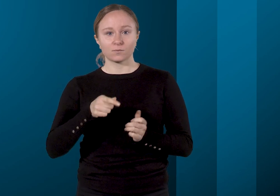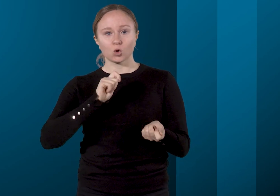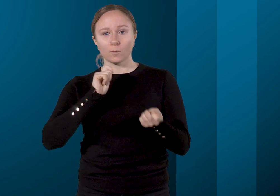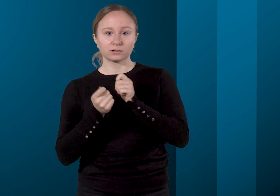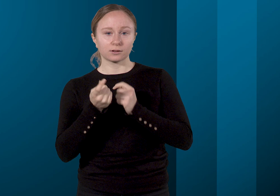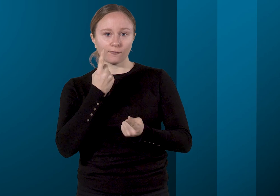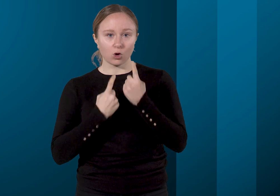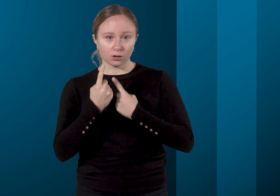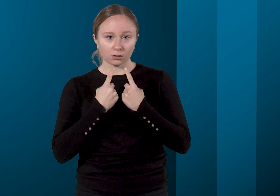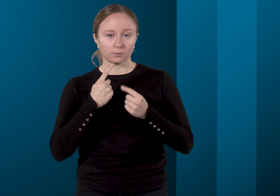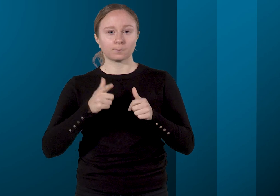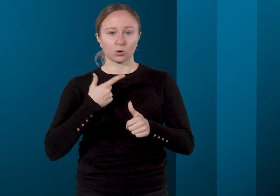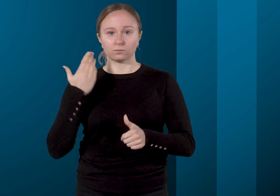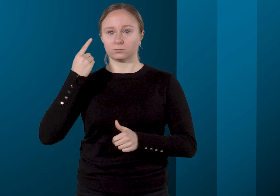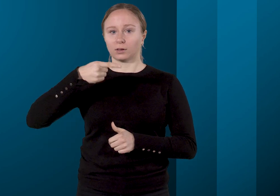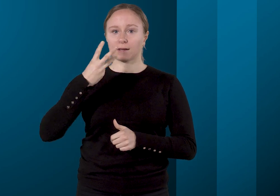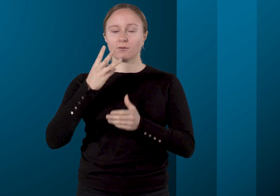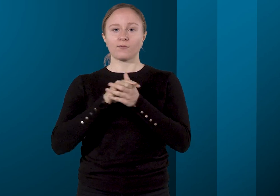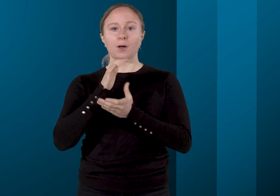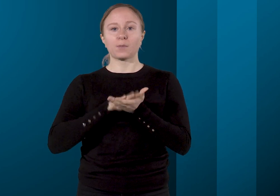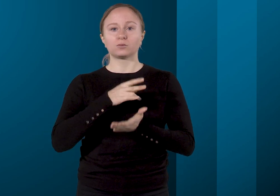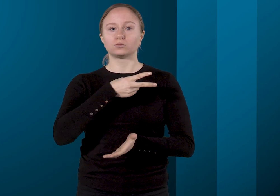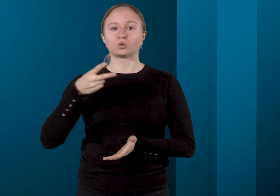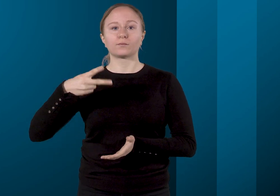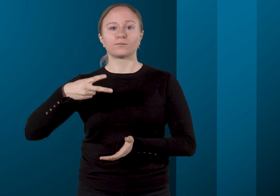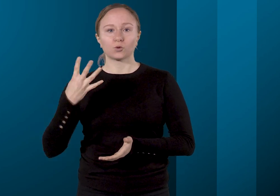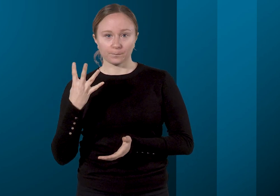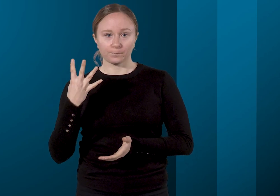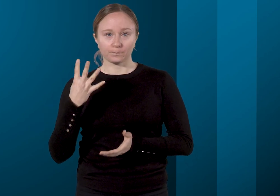Omställningsförhandlingarna inleds den 13.2.2024.